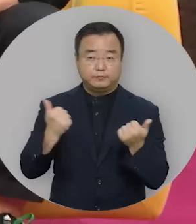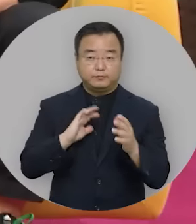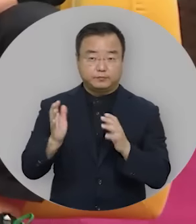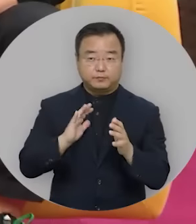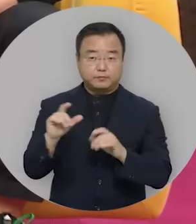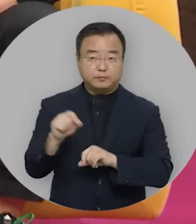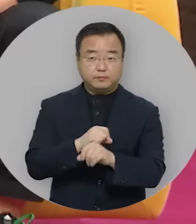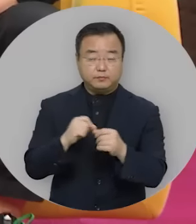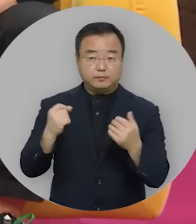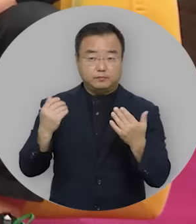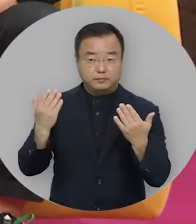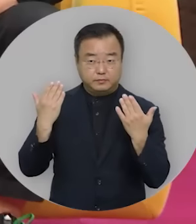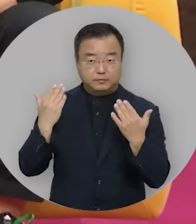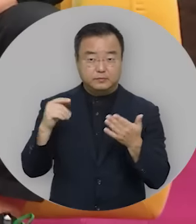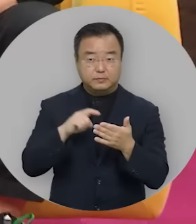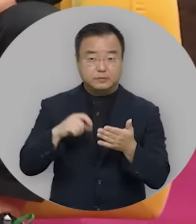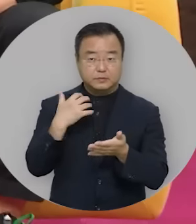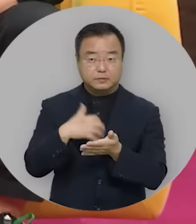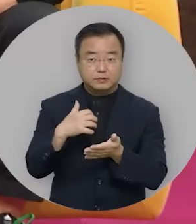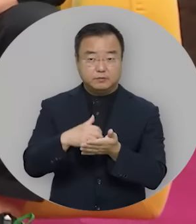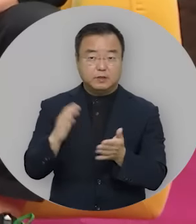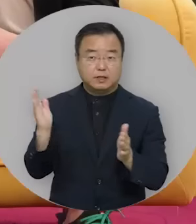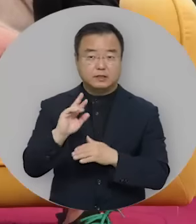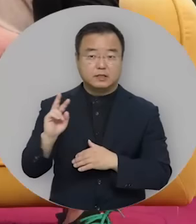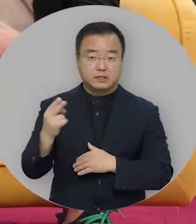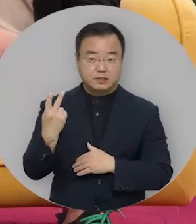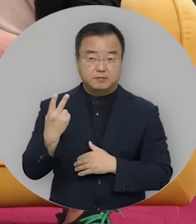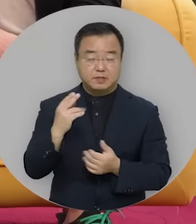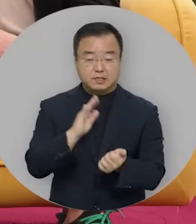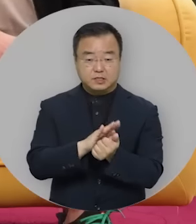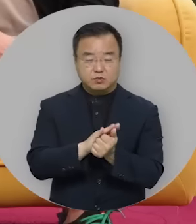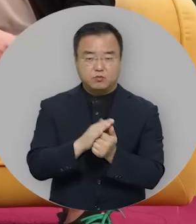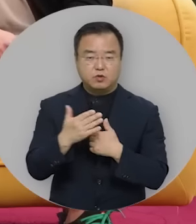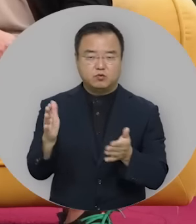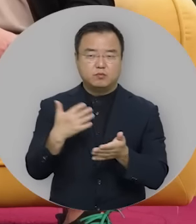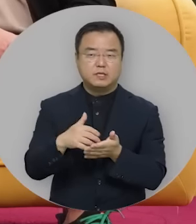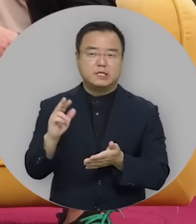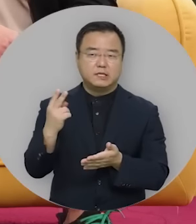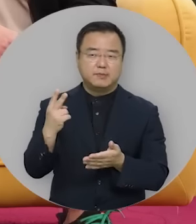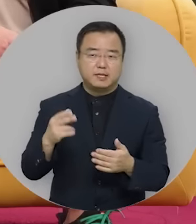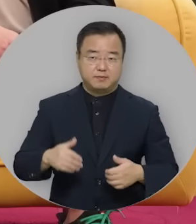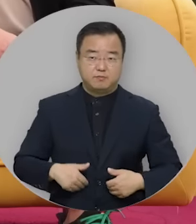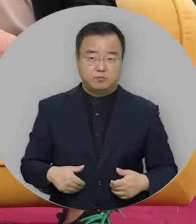지금 200여 명의 학생들이 있습니다. 그렇게 되면 개별화교육지원팀은 200개가 나와야 합니다.